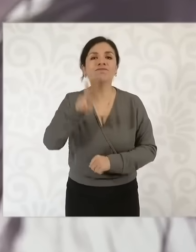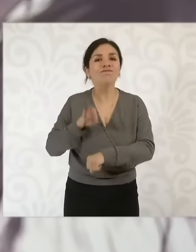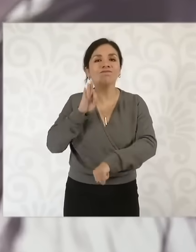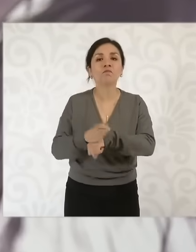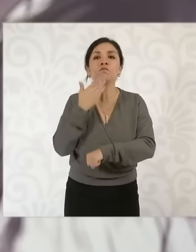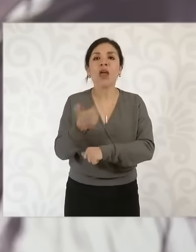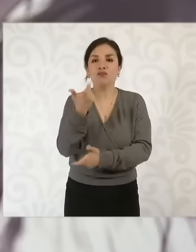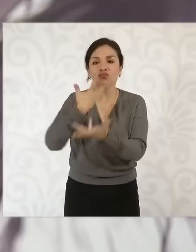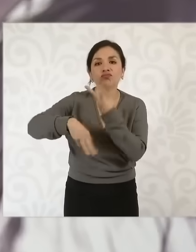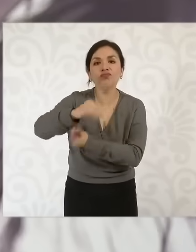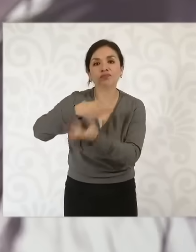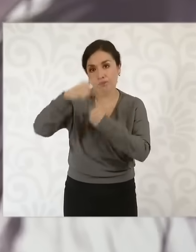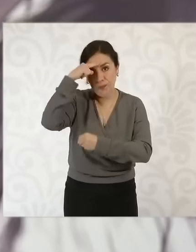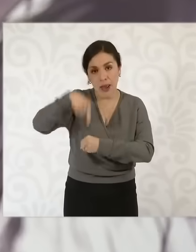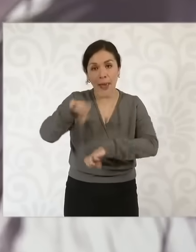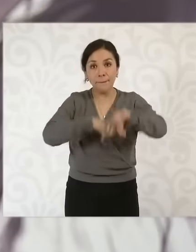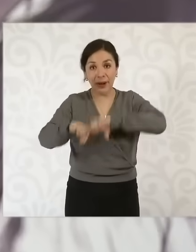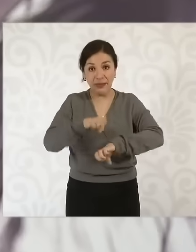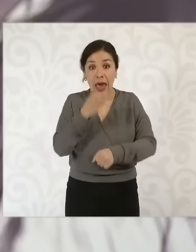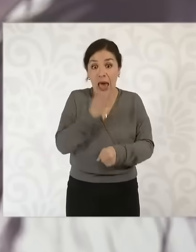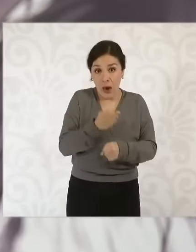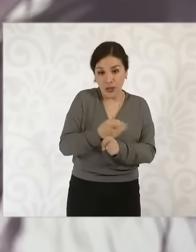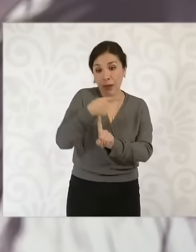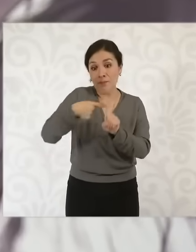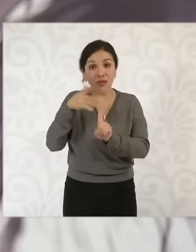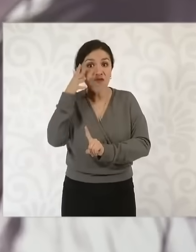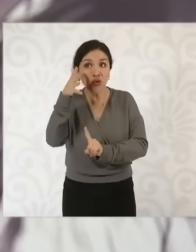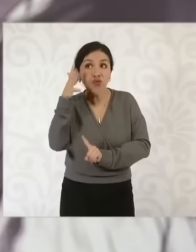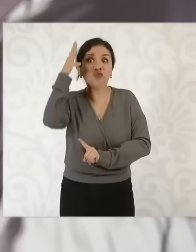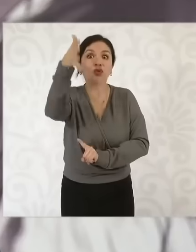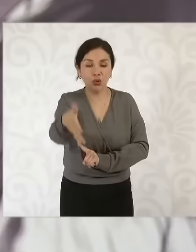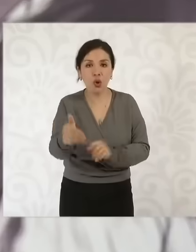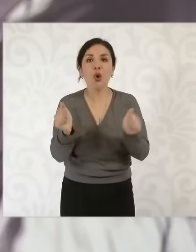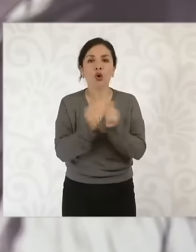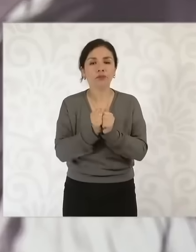económica de la empresa a corto, mediano y largo plazo bajo los principios de soberanía,